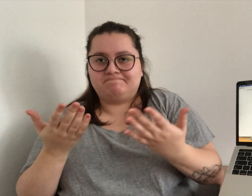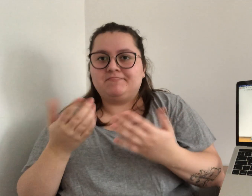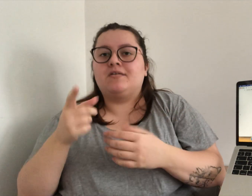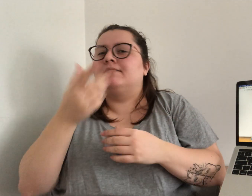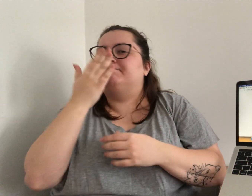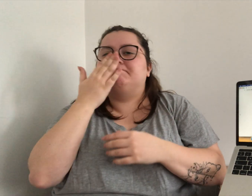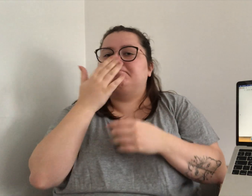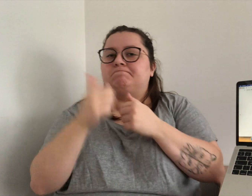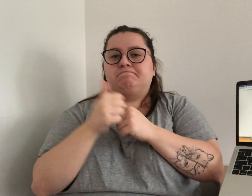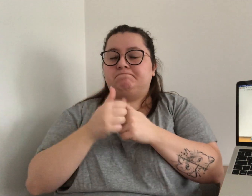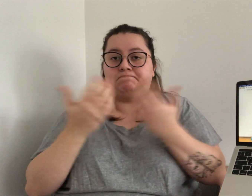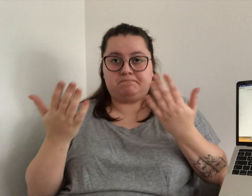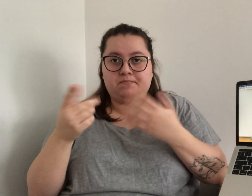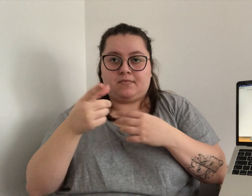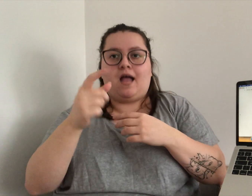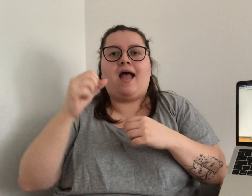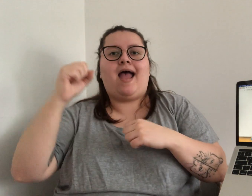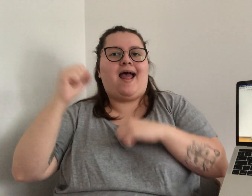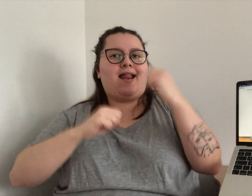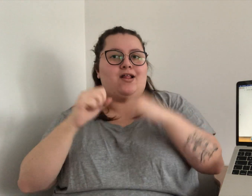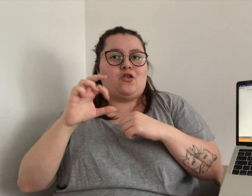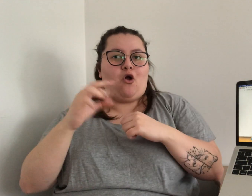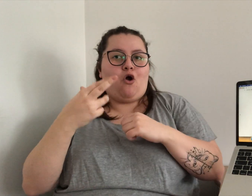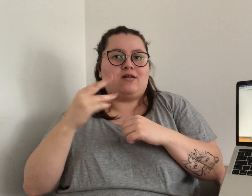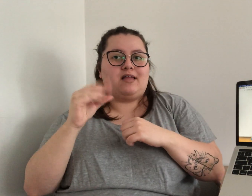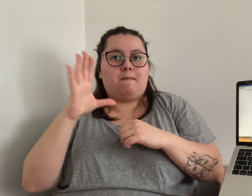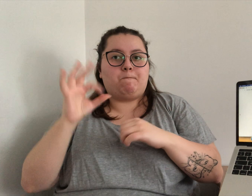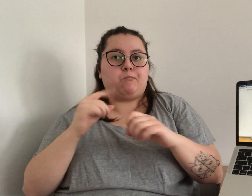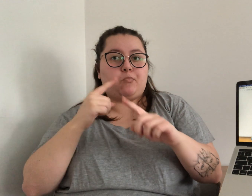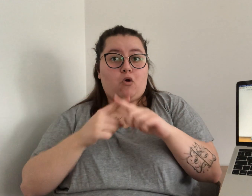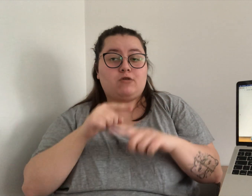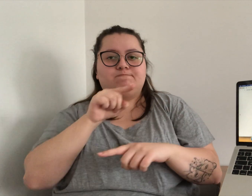Jaki? O co chodzi? Allegro One Box.